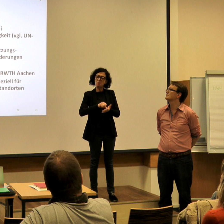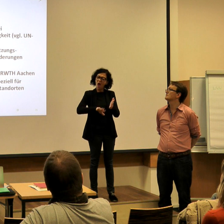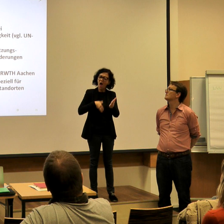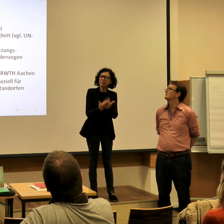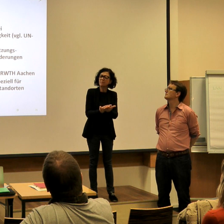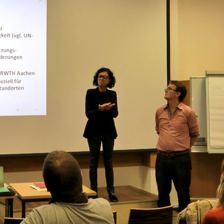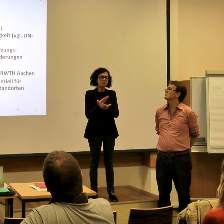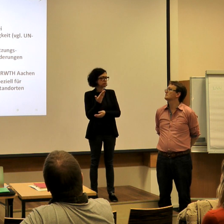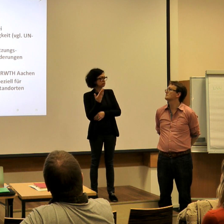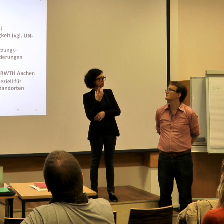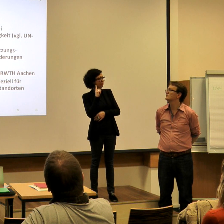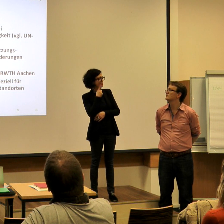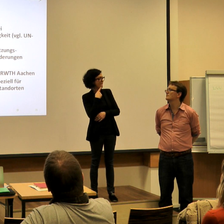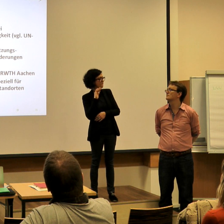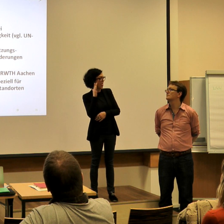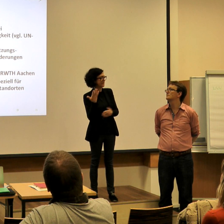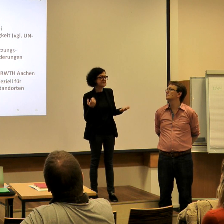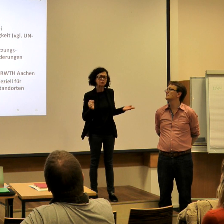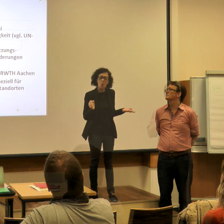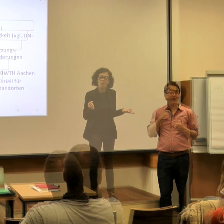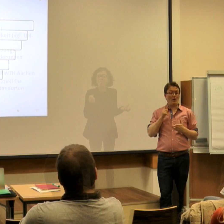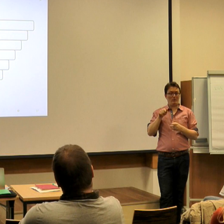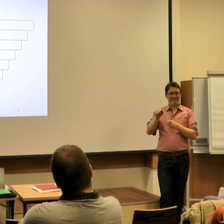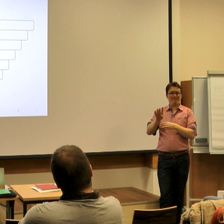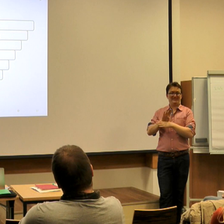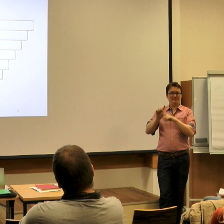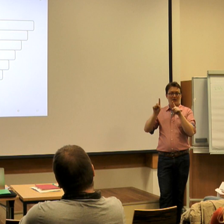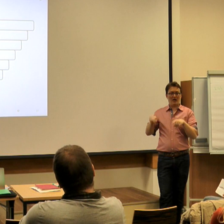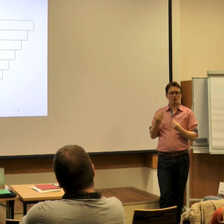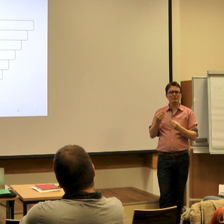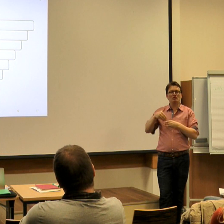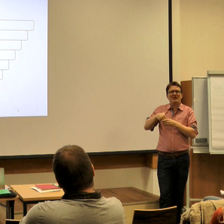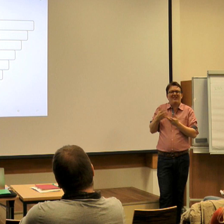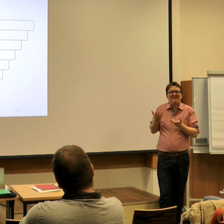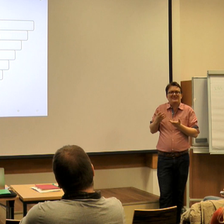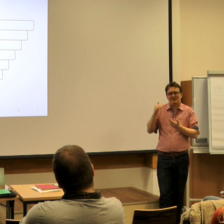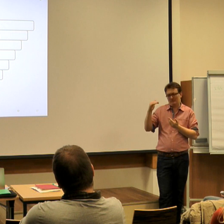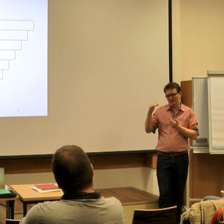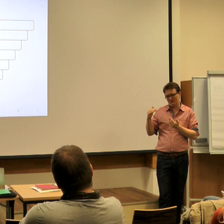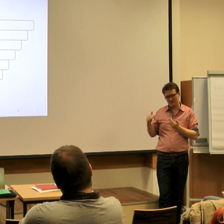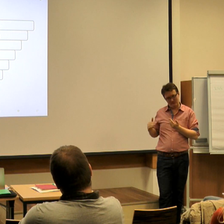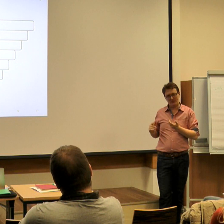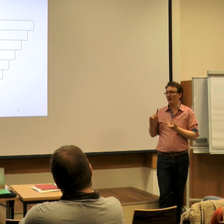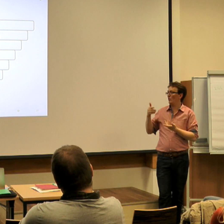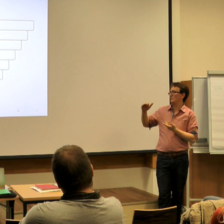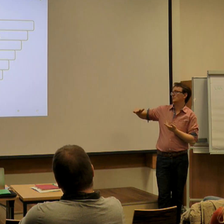Warum gibt es das Angebot DeafExist durch das Kompetenzzentrum? ... Die typischen Inhalte des Businessplans sind ...